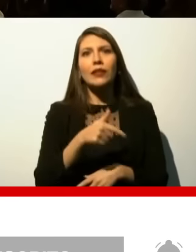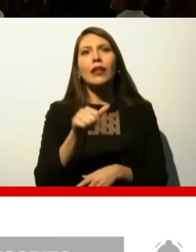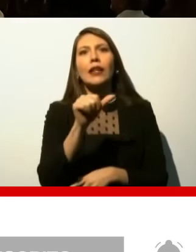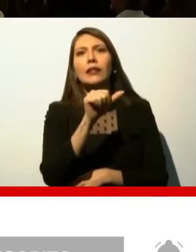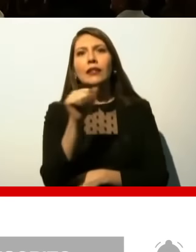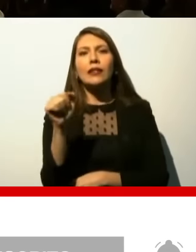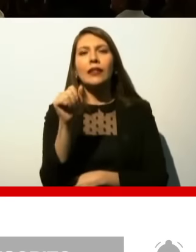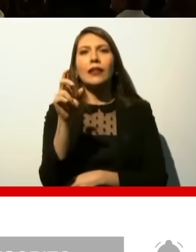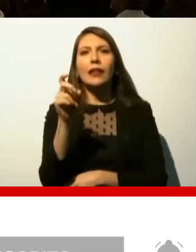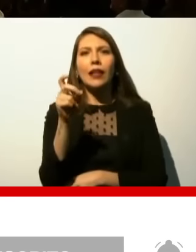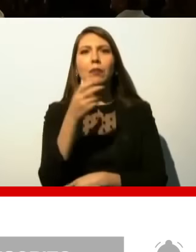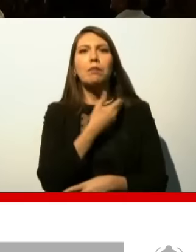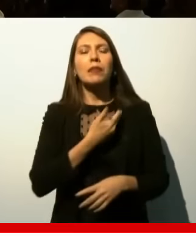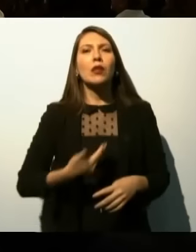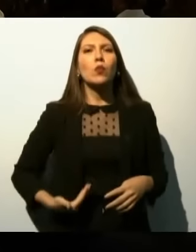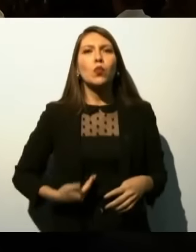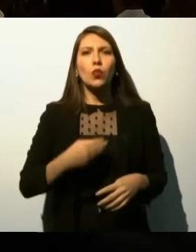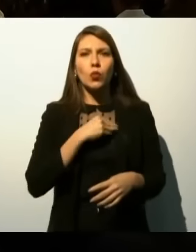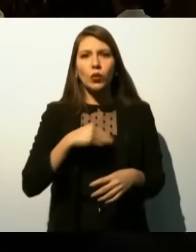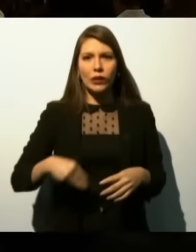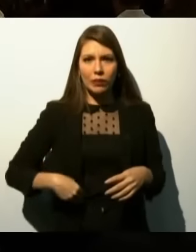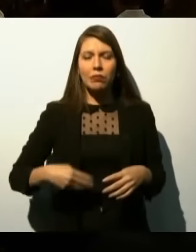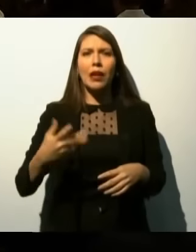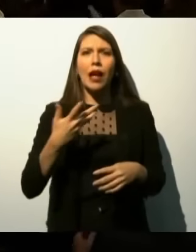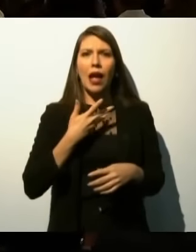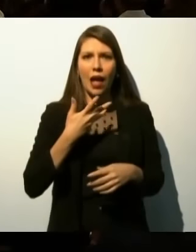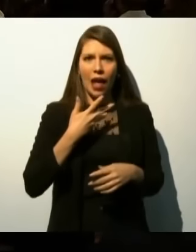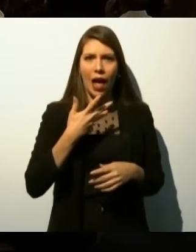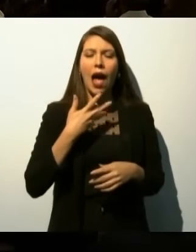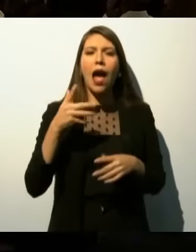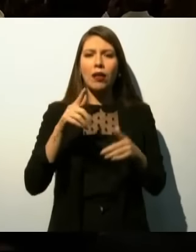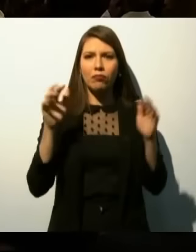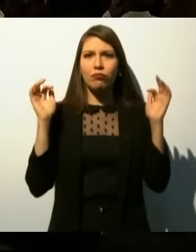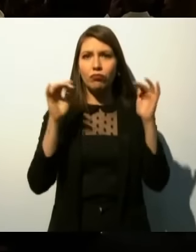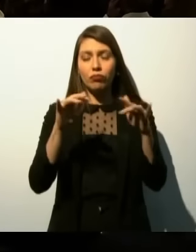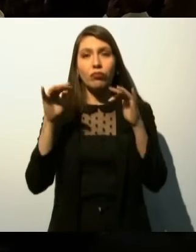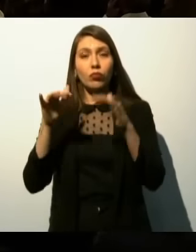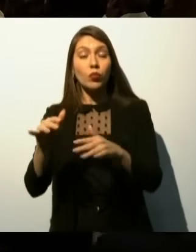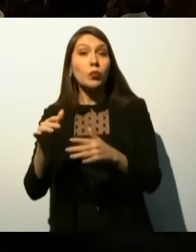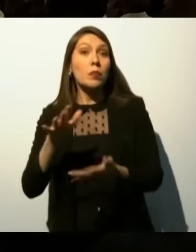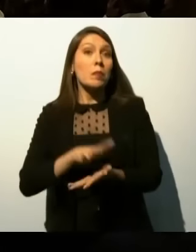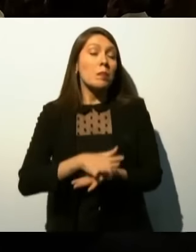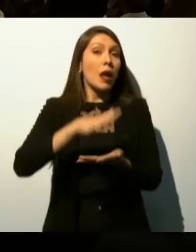municipales que contiene la mayoría de presencia femenina en los gobiernos